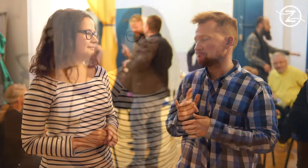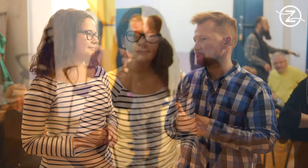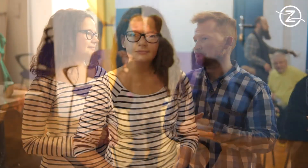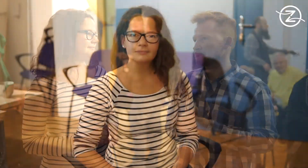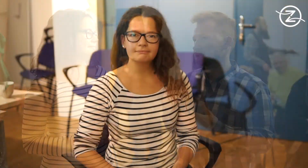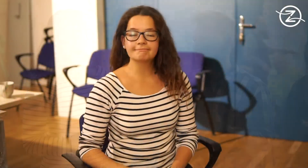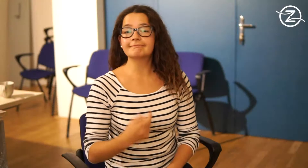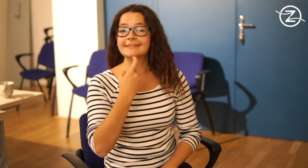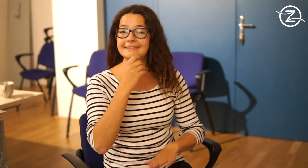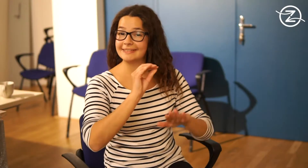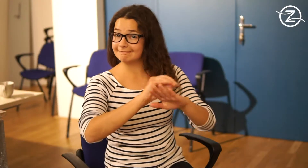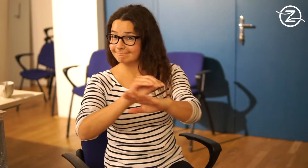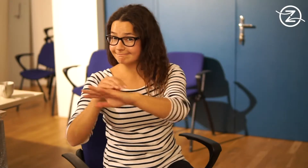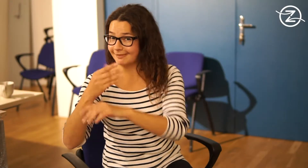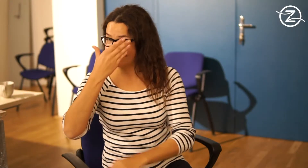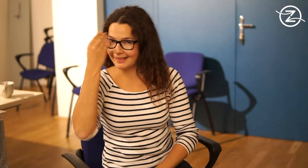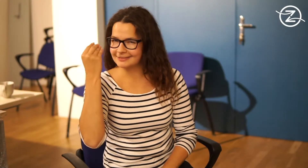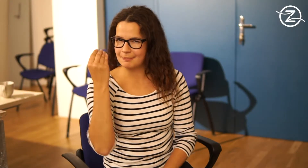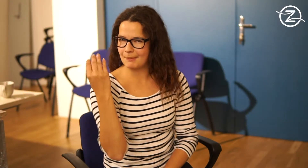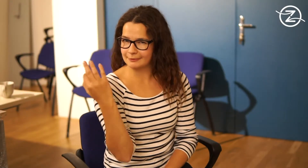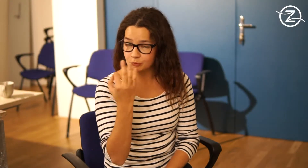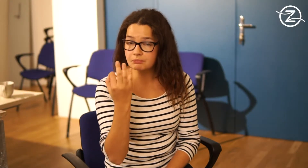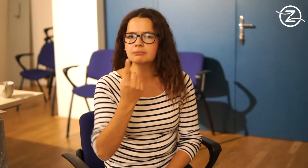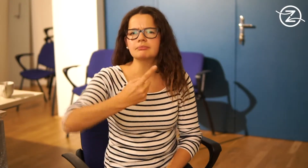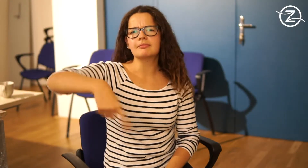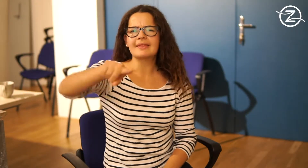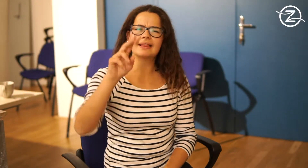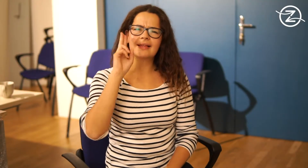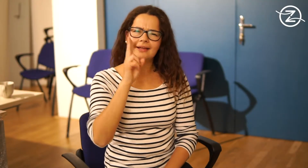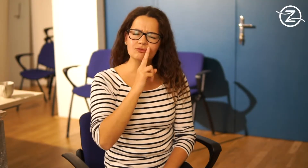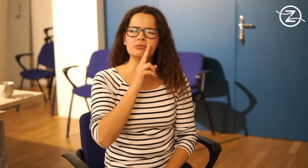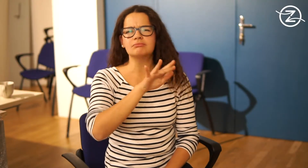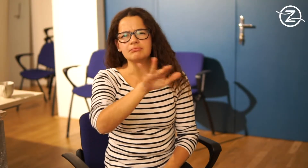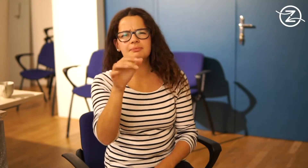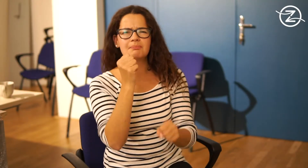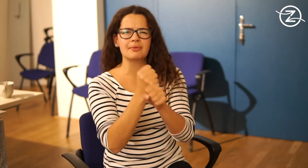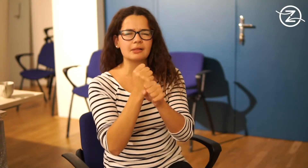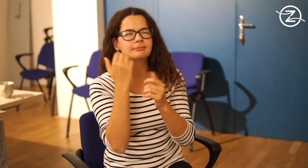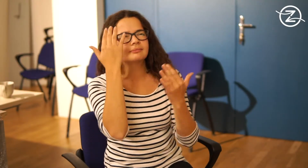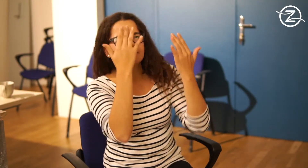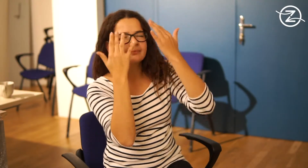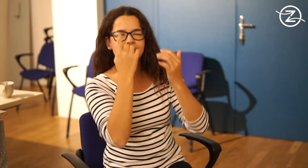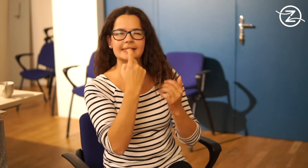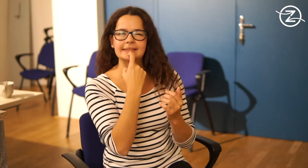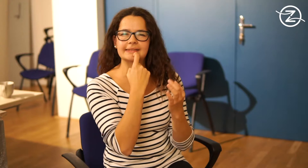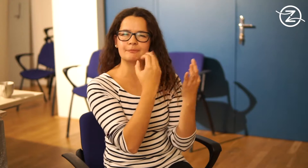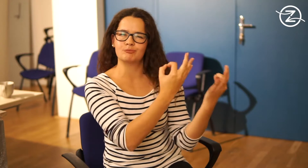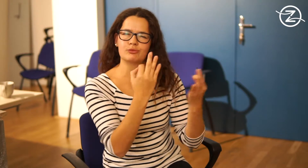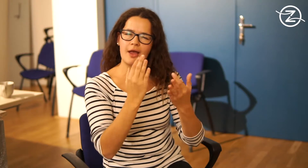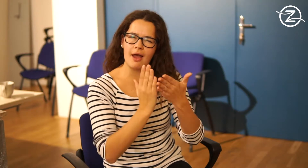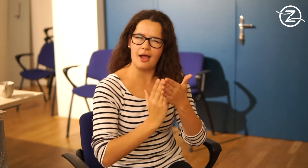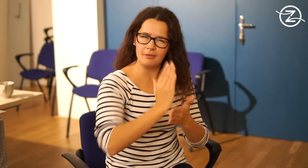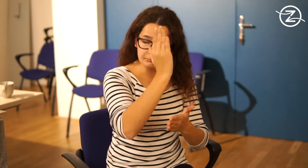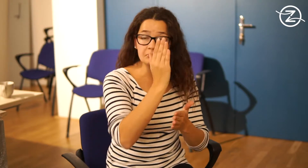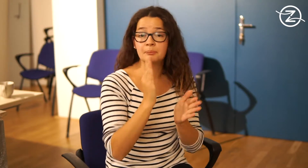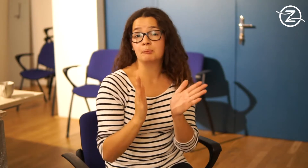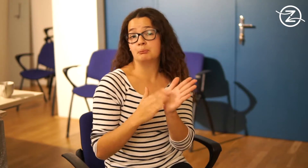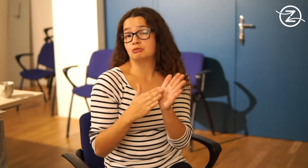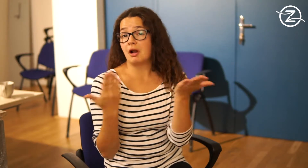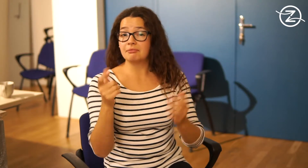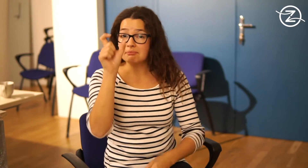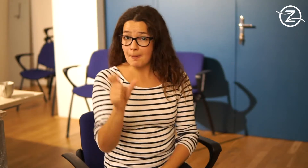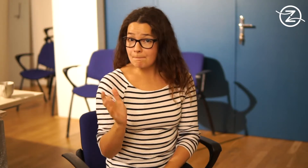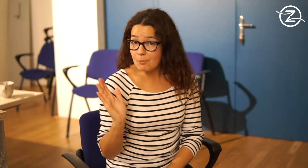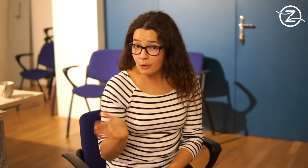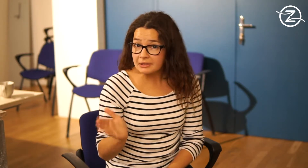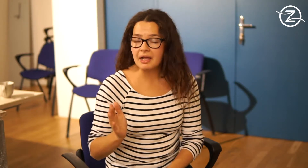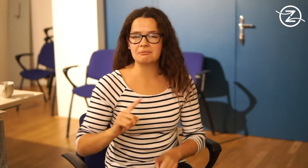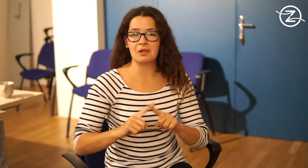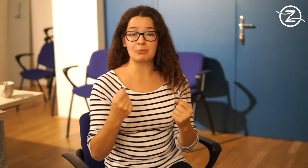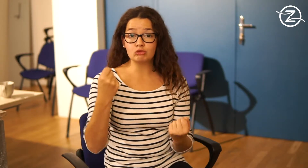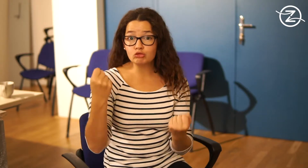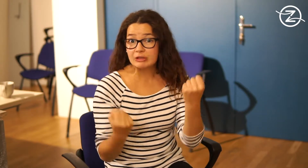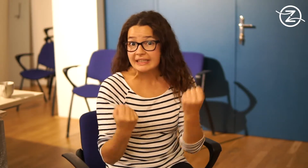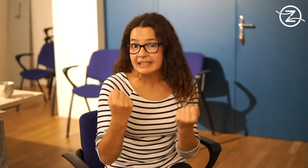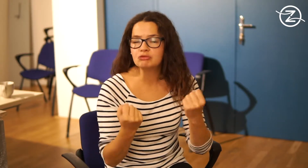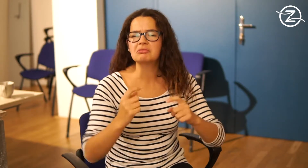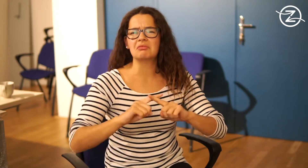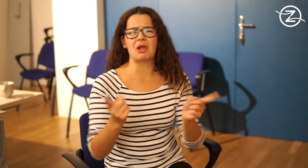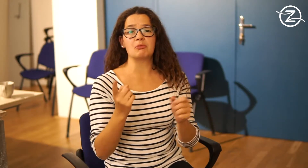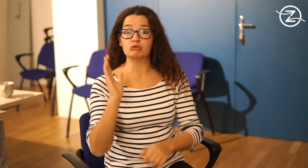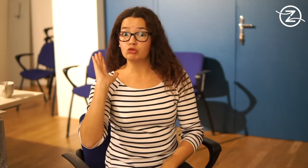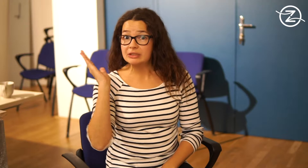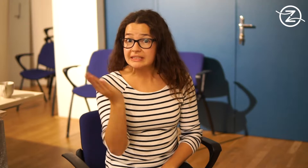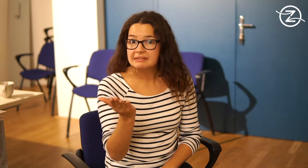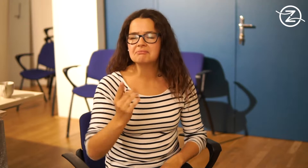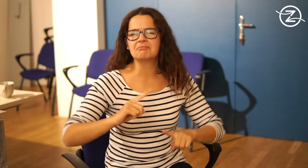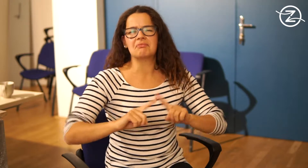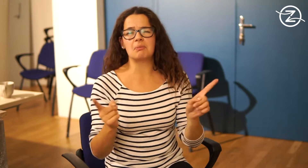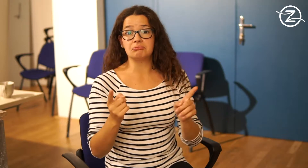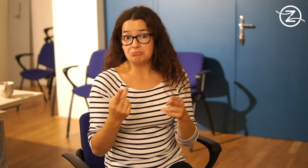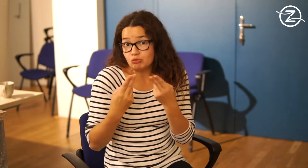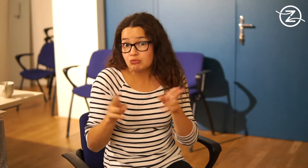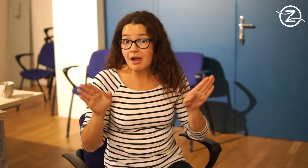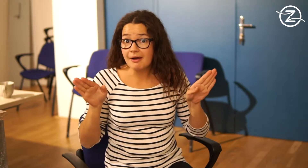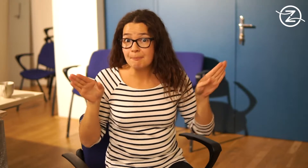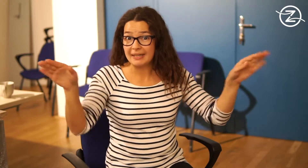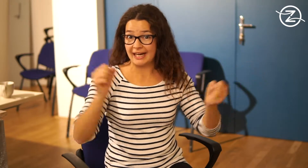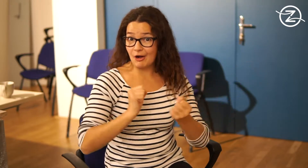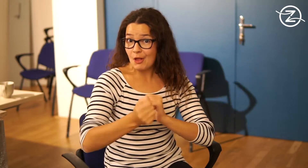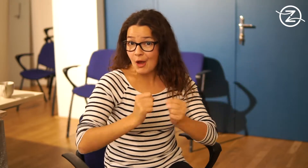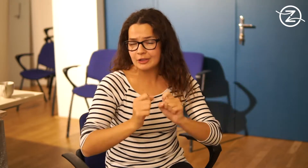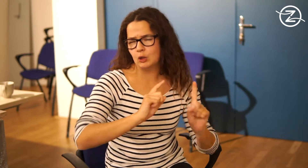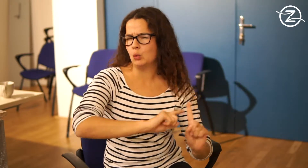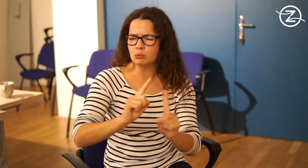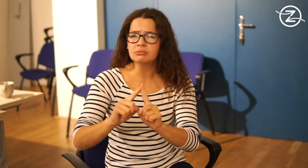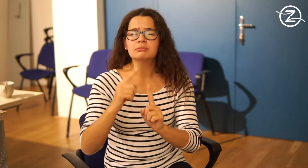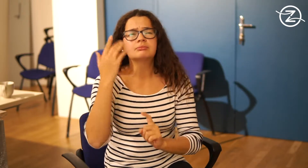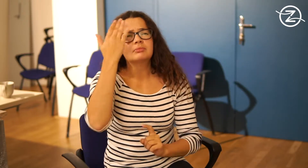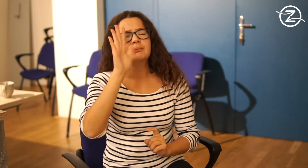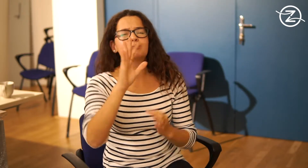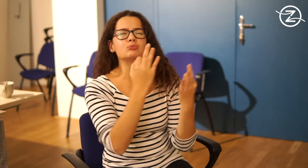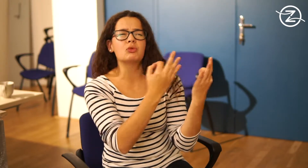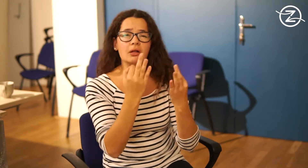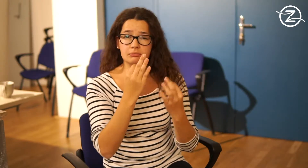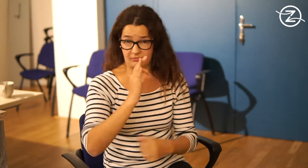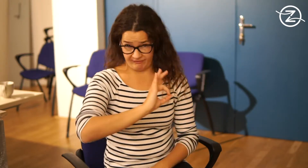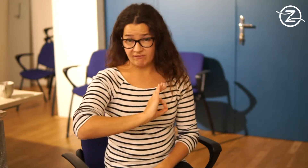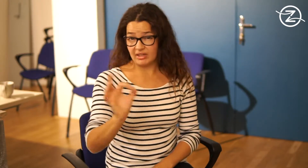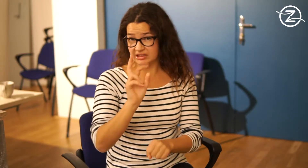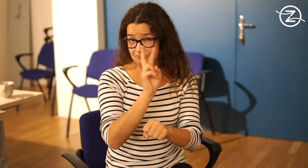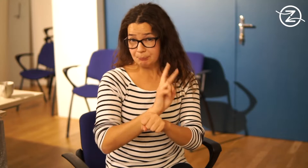Prosím, nesmíte zapomenout na to, že ať máte jakýkoliv sen o zaměstnání, nebojte se ho splnit.